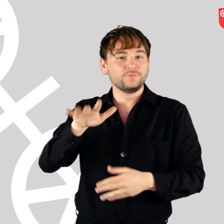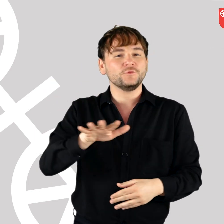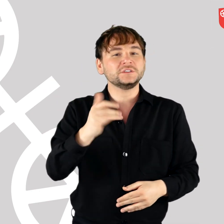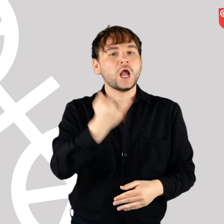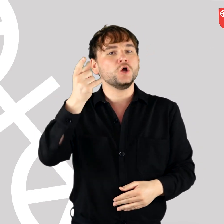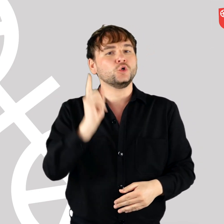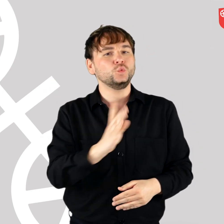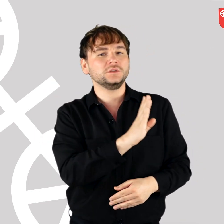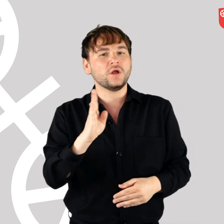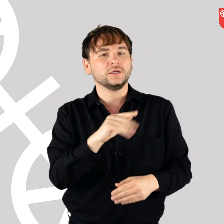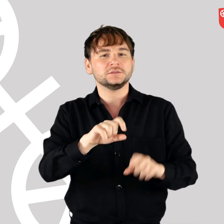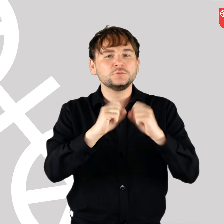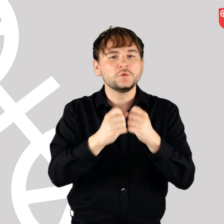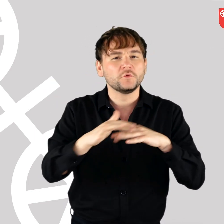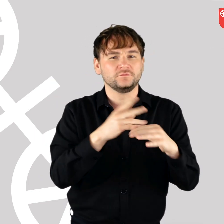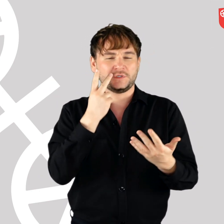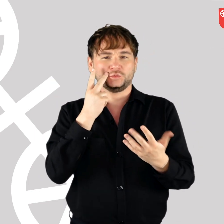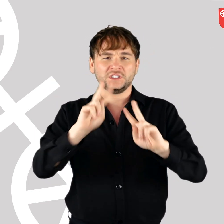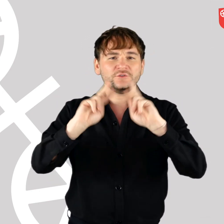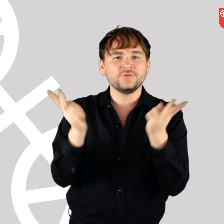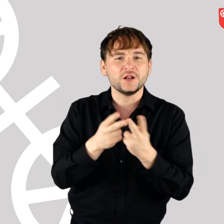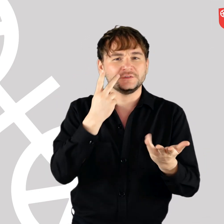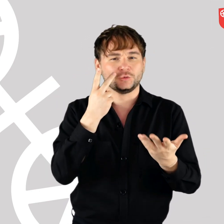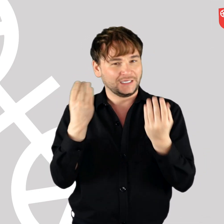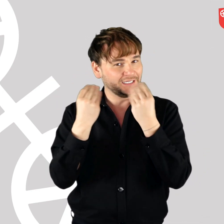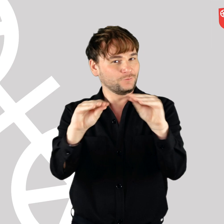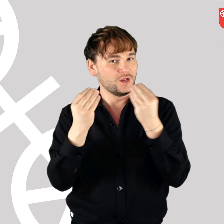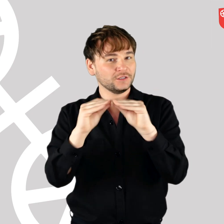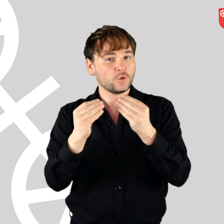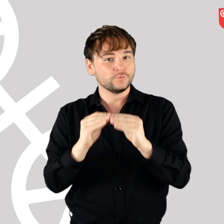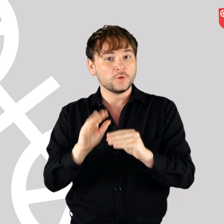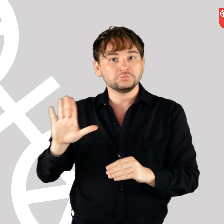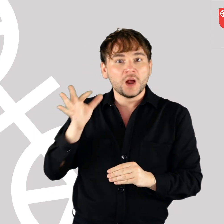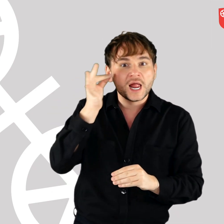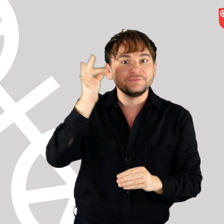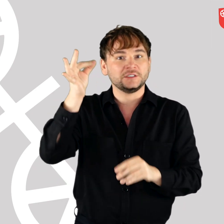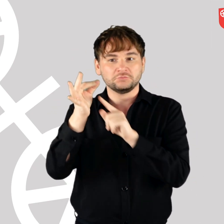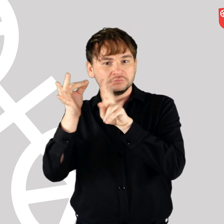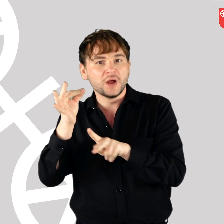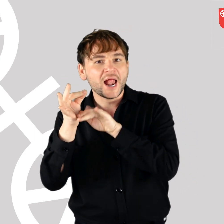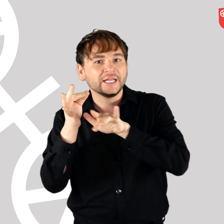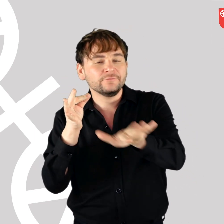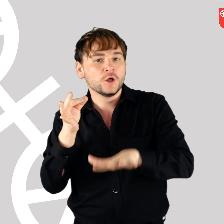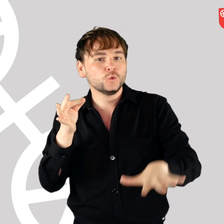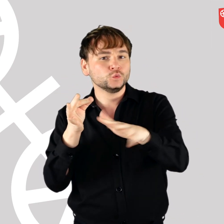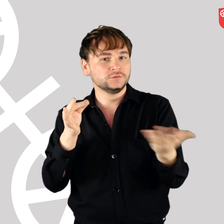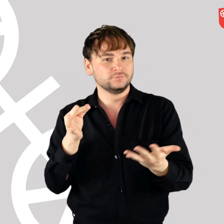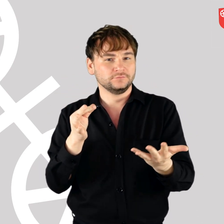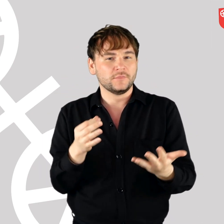Wo stand die Welt im 15. Jahrhundert? Welchen Einfluss hatte die Erfindung Gutenbergs?